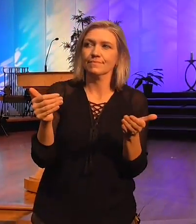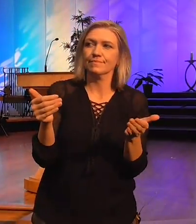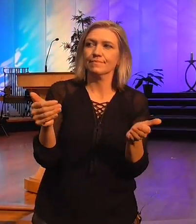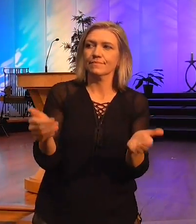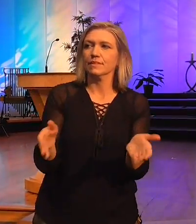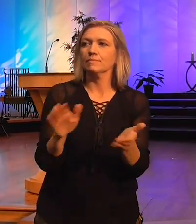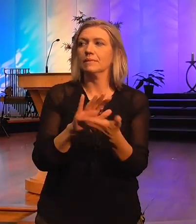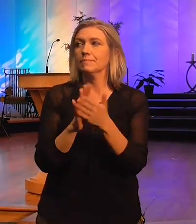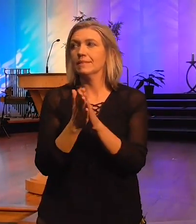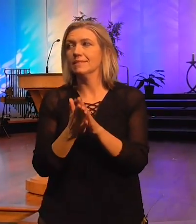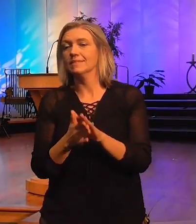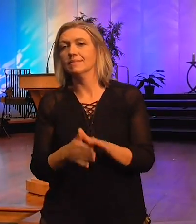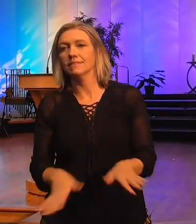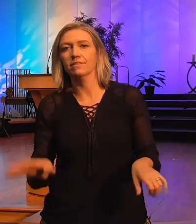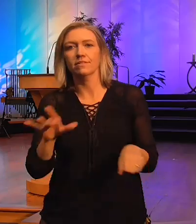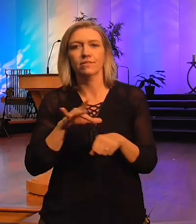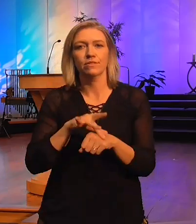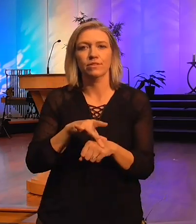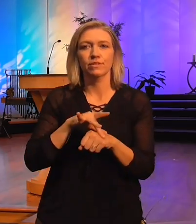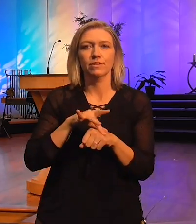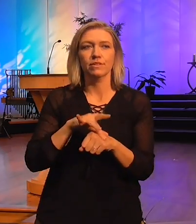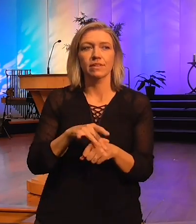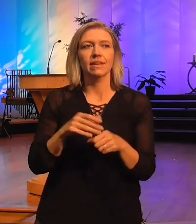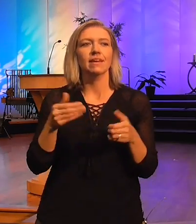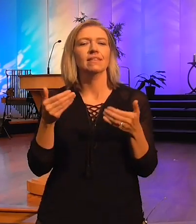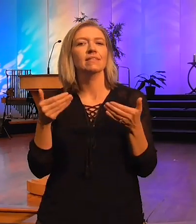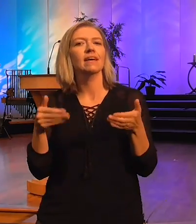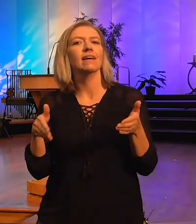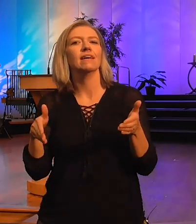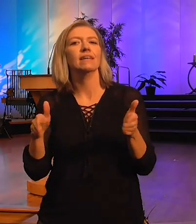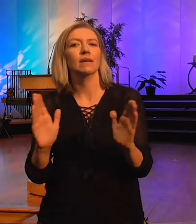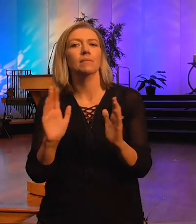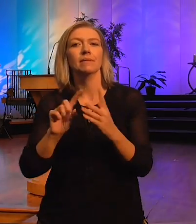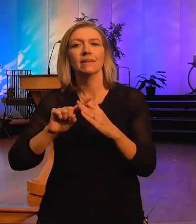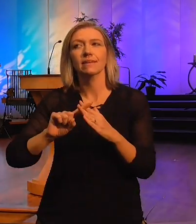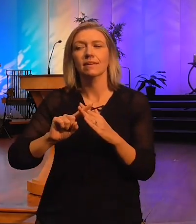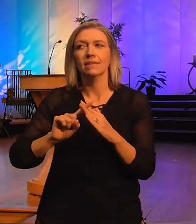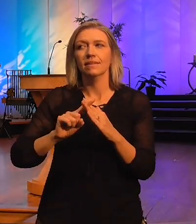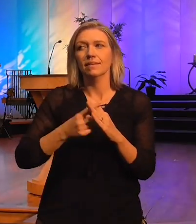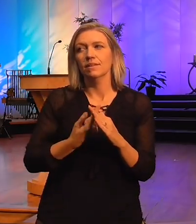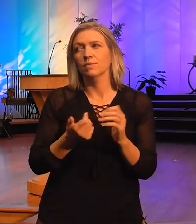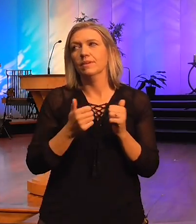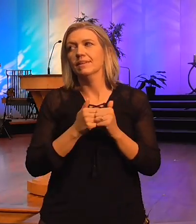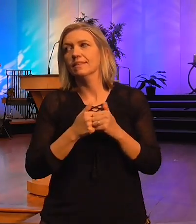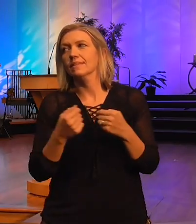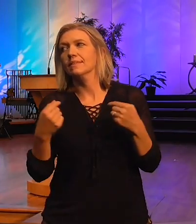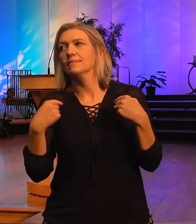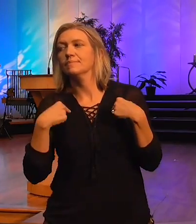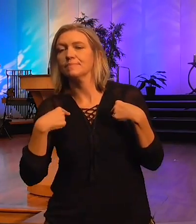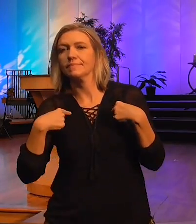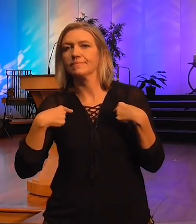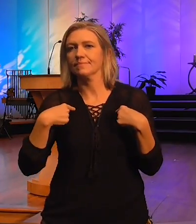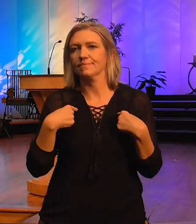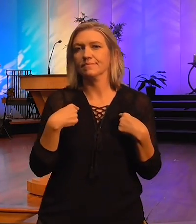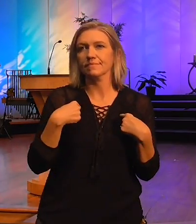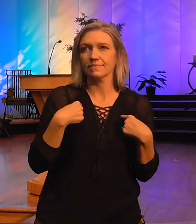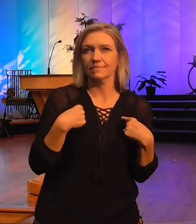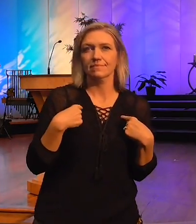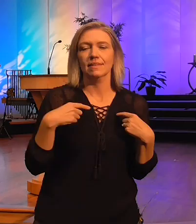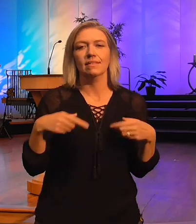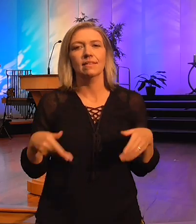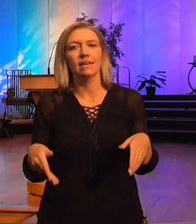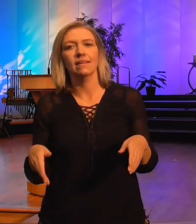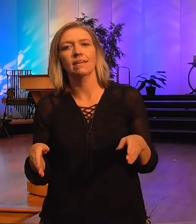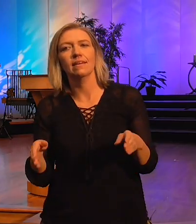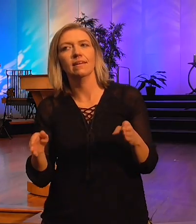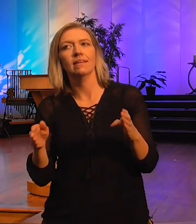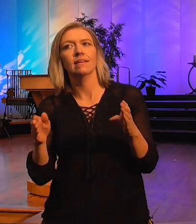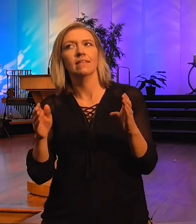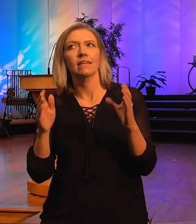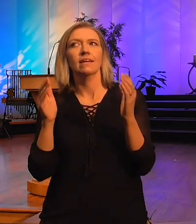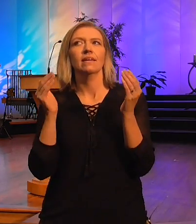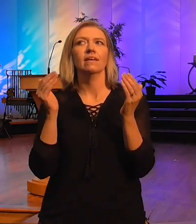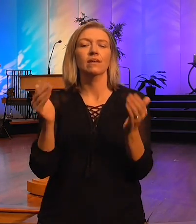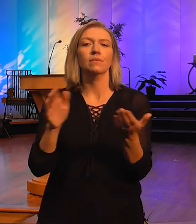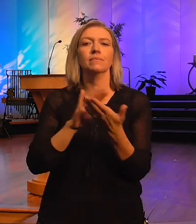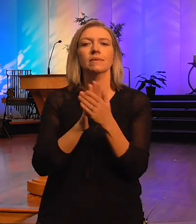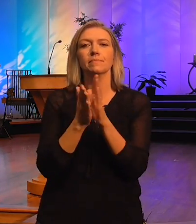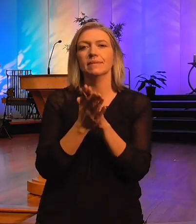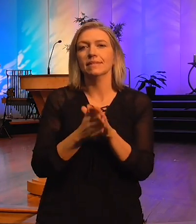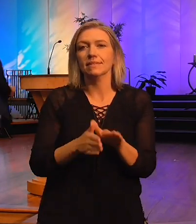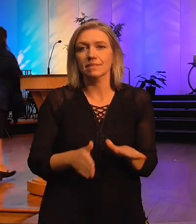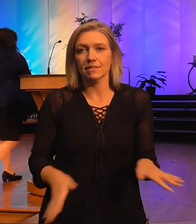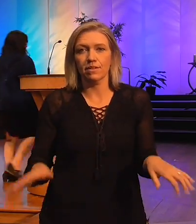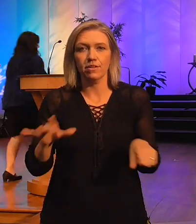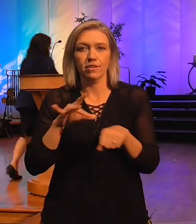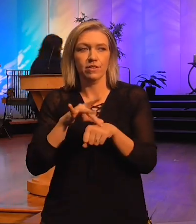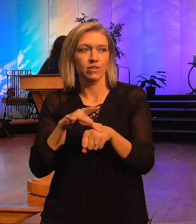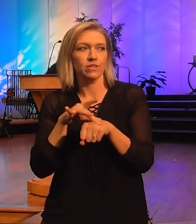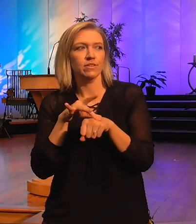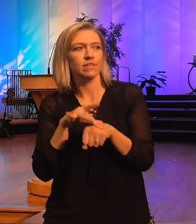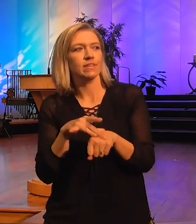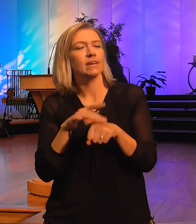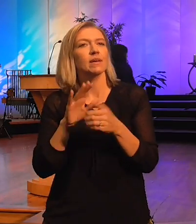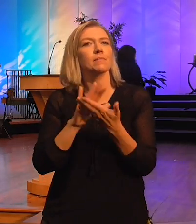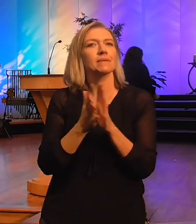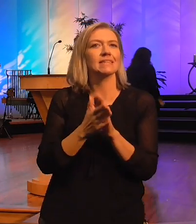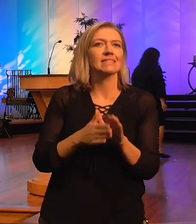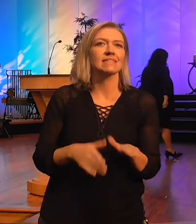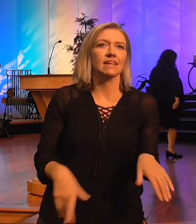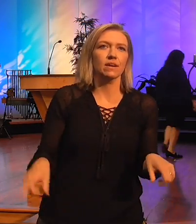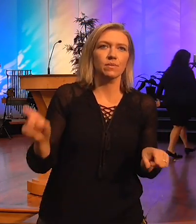haya paz en la tierra y que comience conmigo, que haya paz en la Tierra la paz que